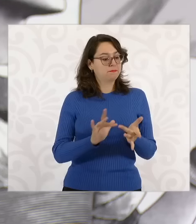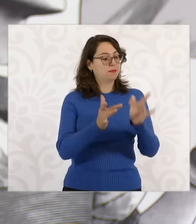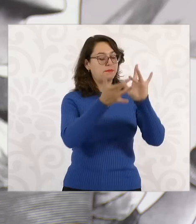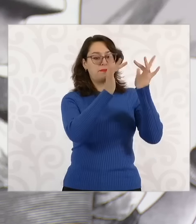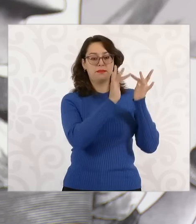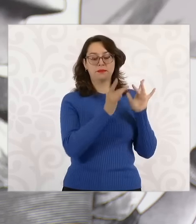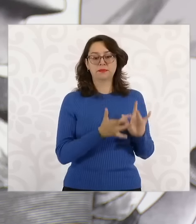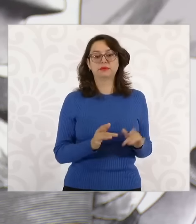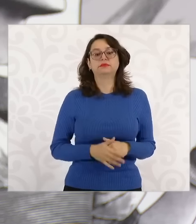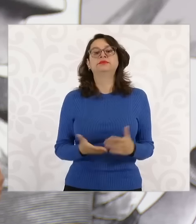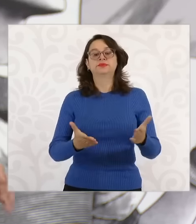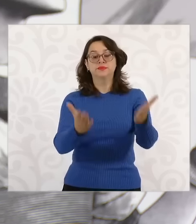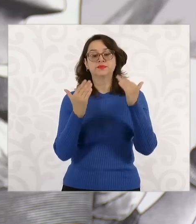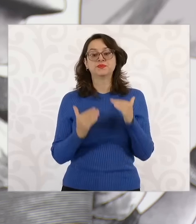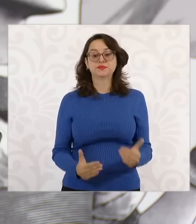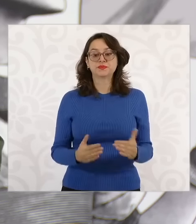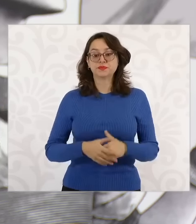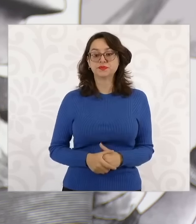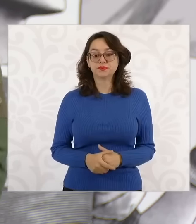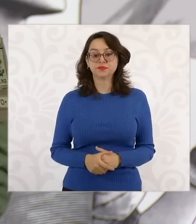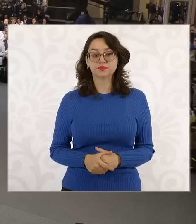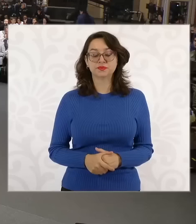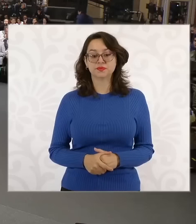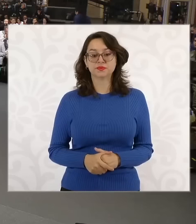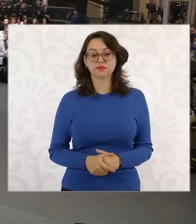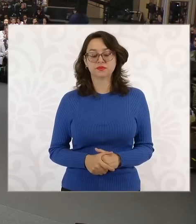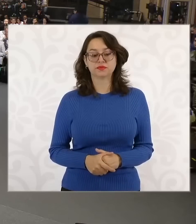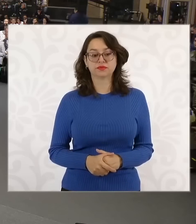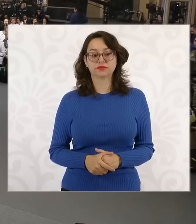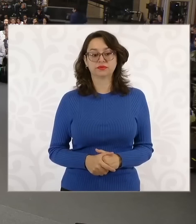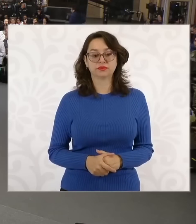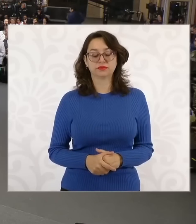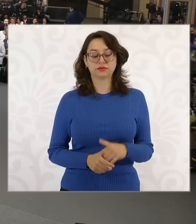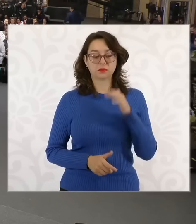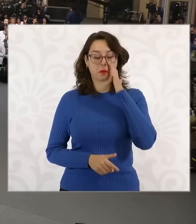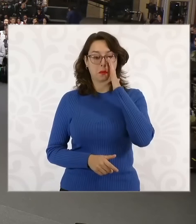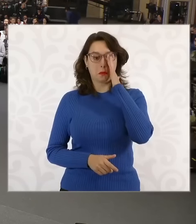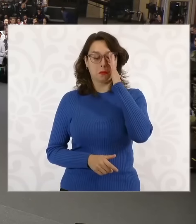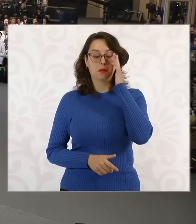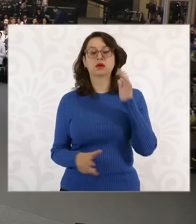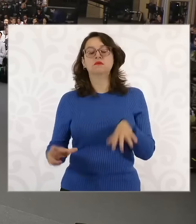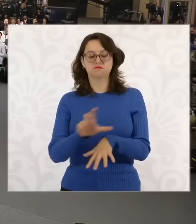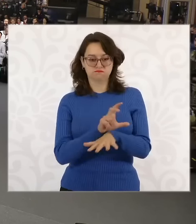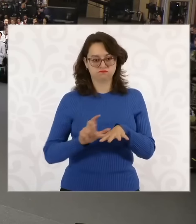bueno, seguimos. Referente a la infraestructura de carga del tremaya, continuamos hablando también,